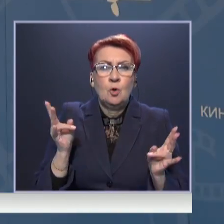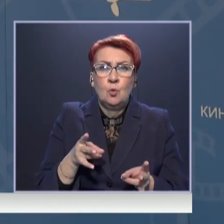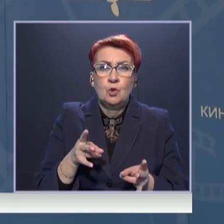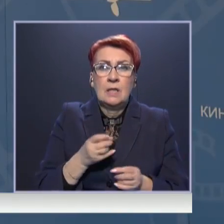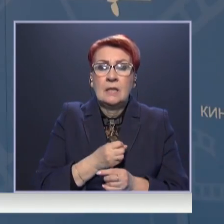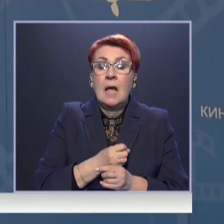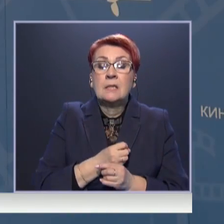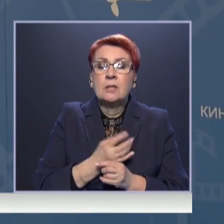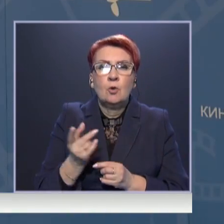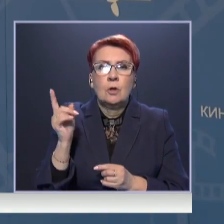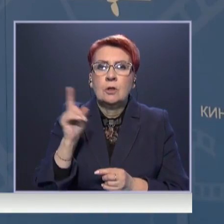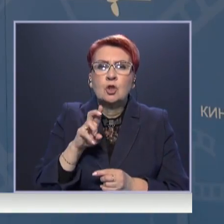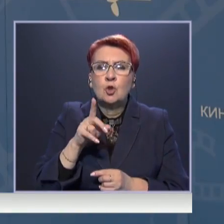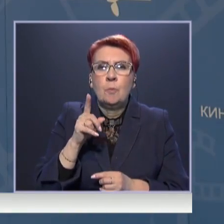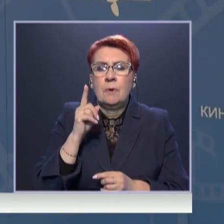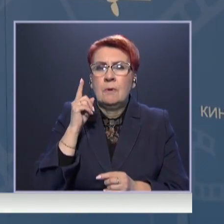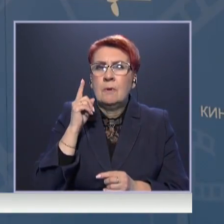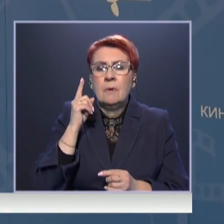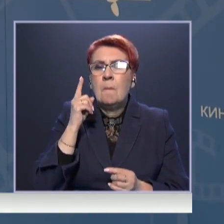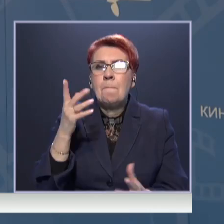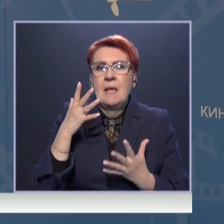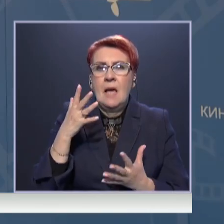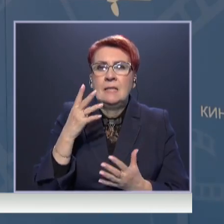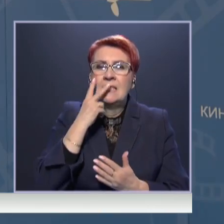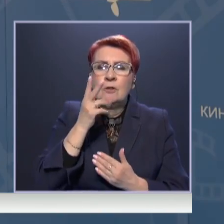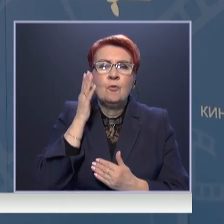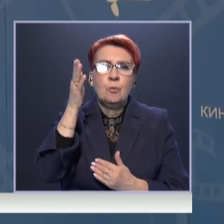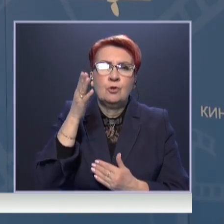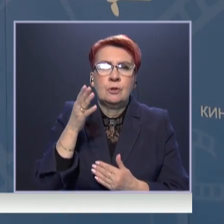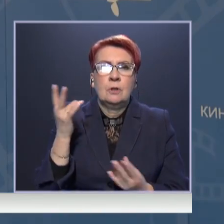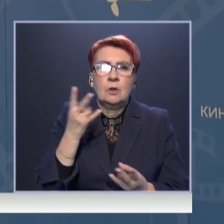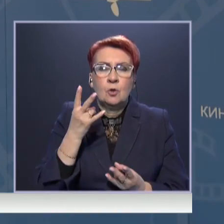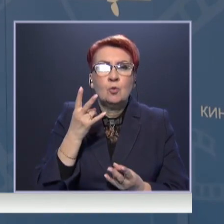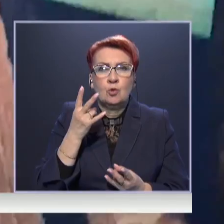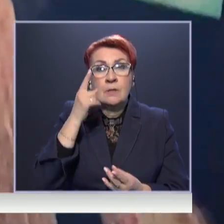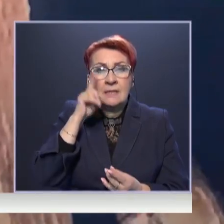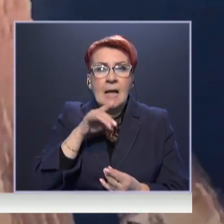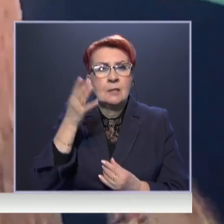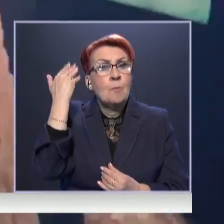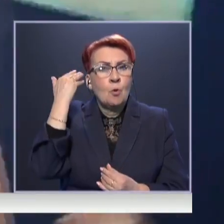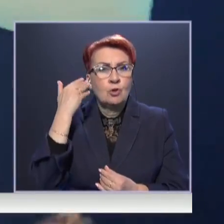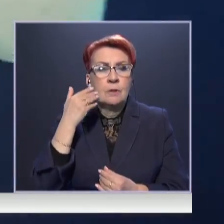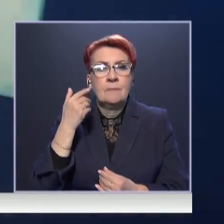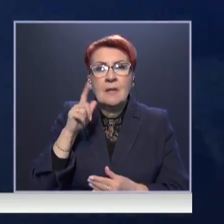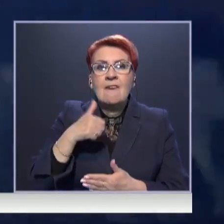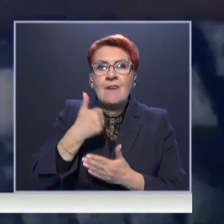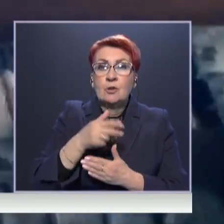понять настоящий заглянуть в будущее необходимо знать и помнить прошлое в основу сценария фильма легли как